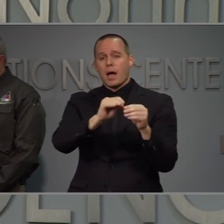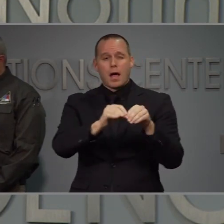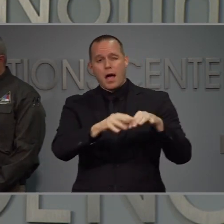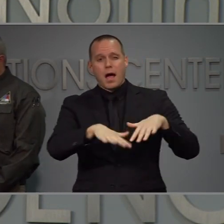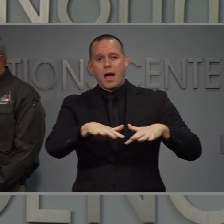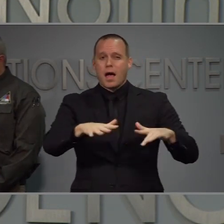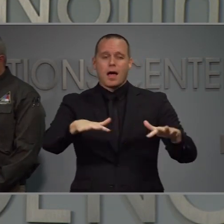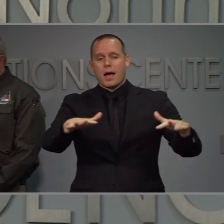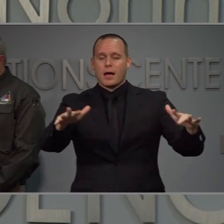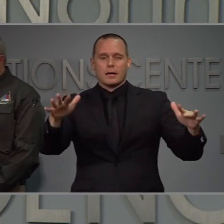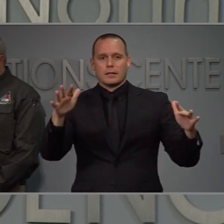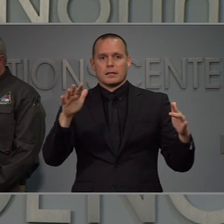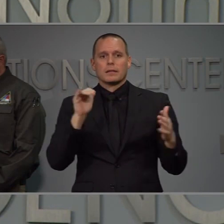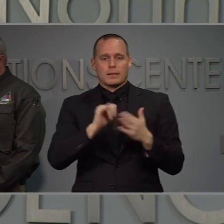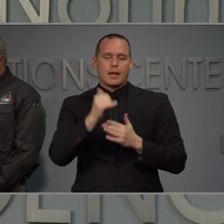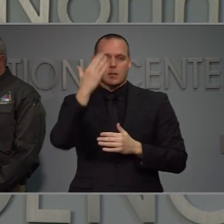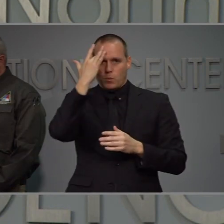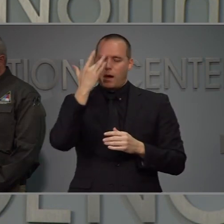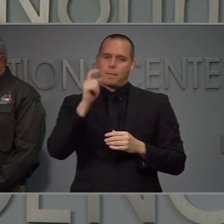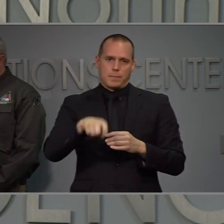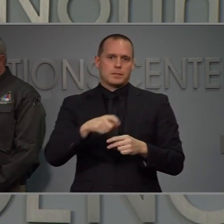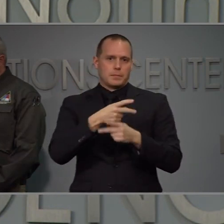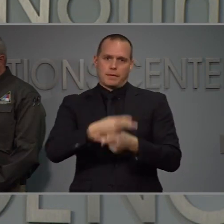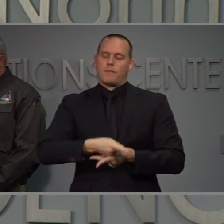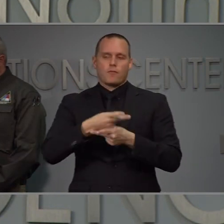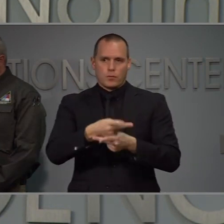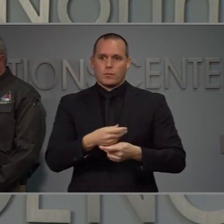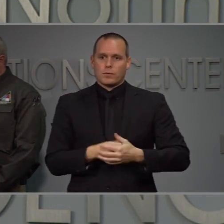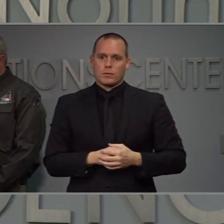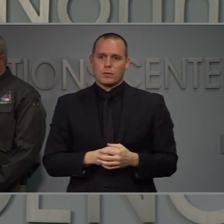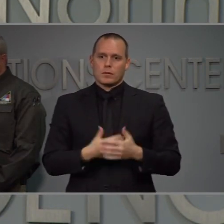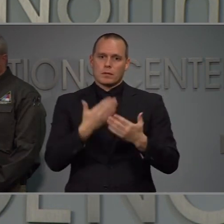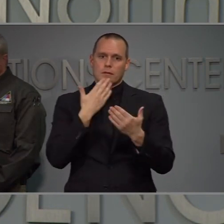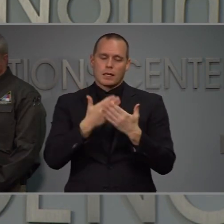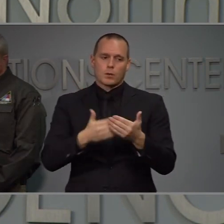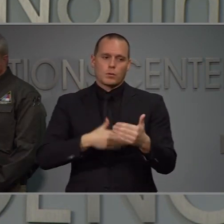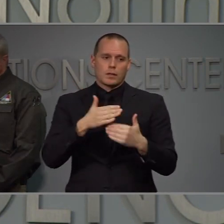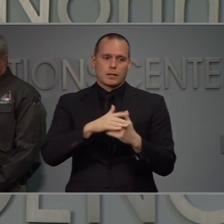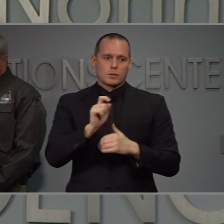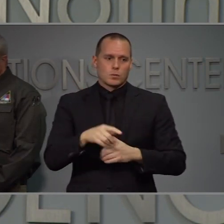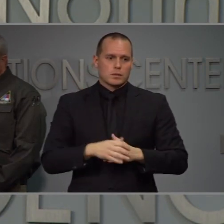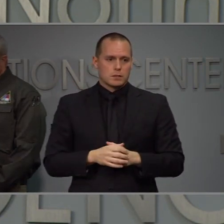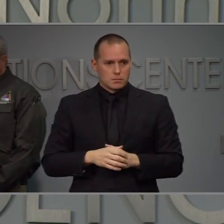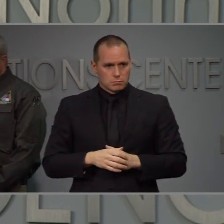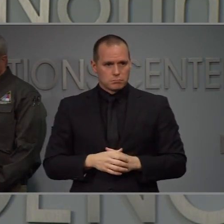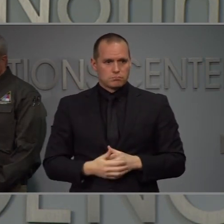contacto potencialmente pudieran infectar sí, por eso tenemos que tener mucho cuidado. Gracias siguiente